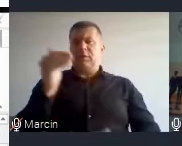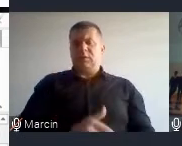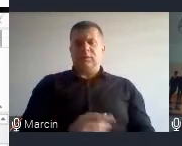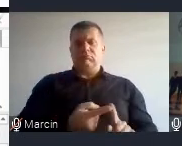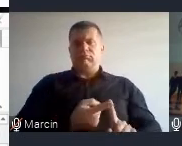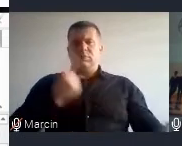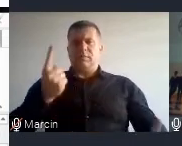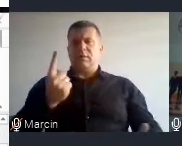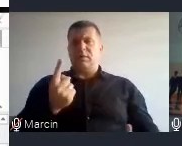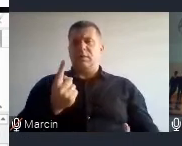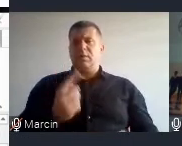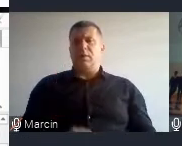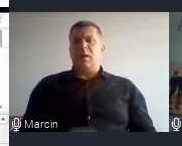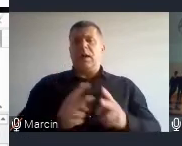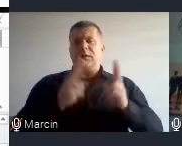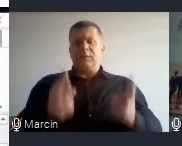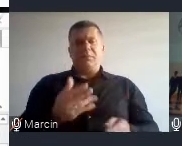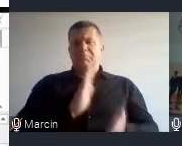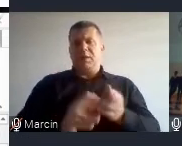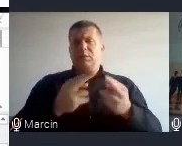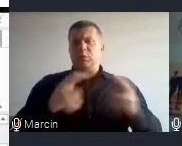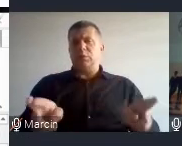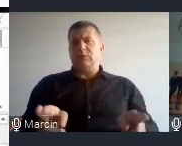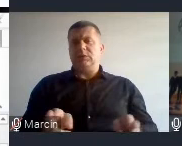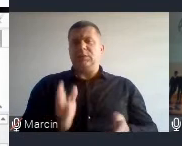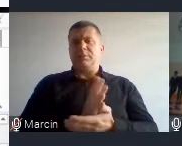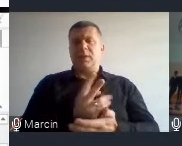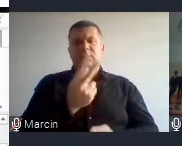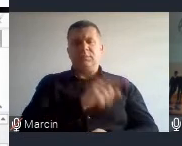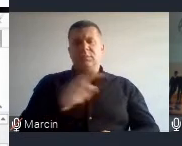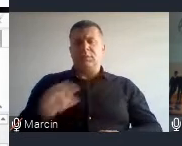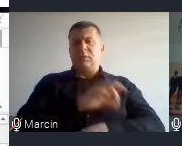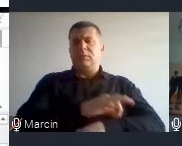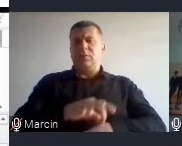mimo że zakres się nie różni pomiędzy tym projektem, a innymi projektami.